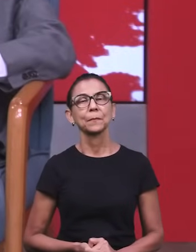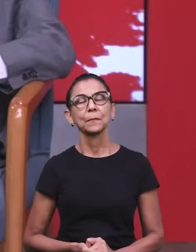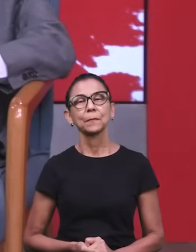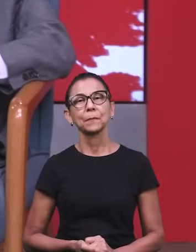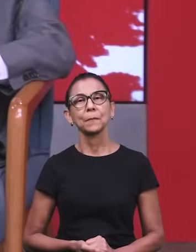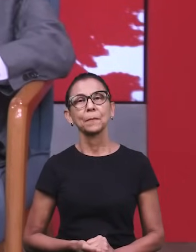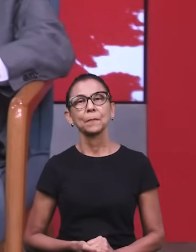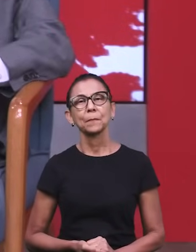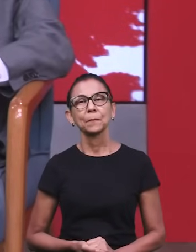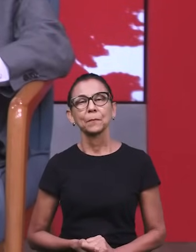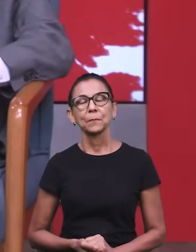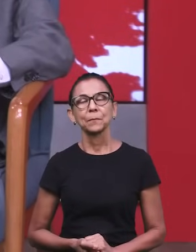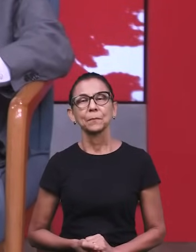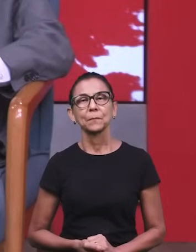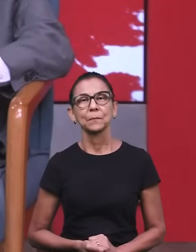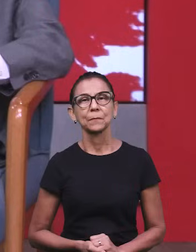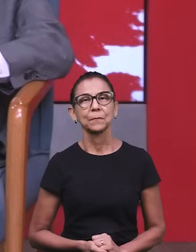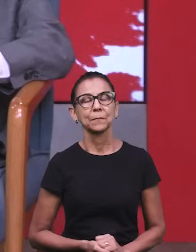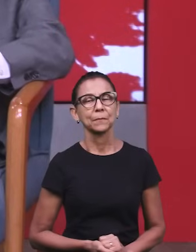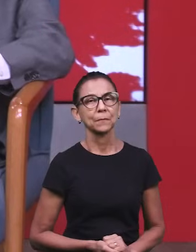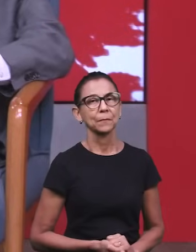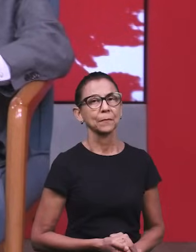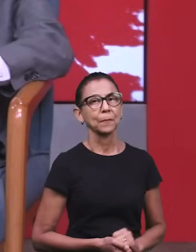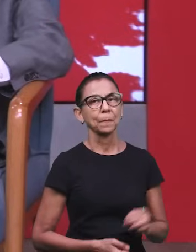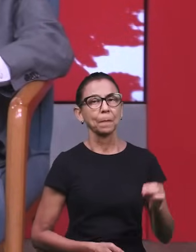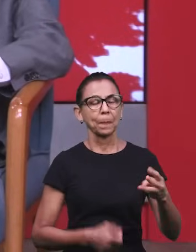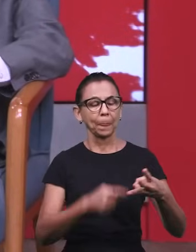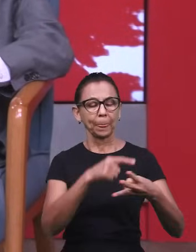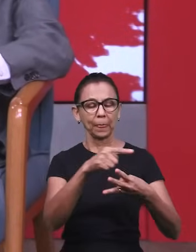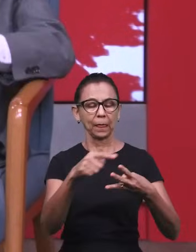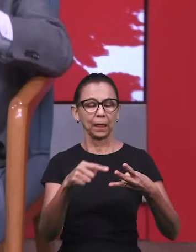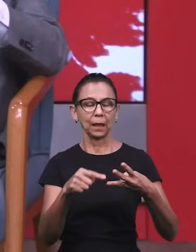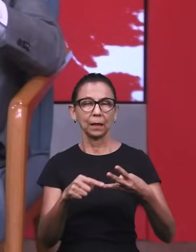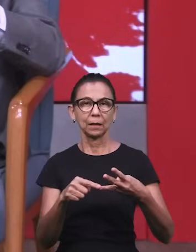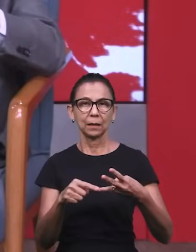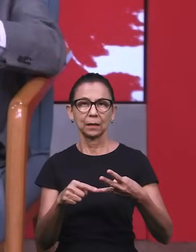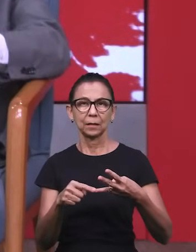momento da doutrina nós estamos dando ênfase a esses três pontos